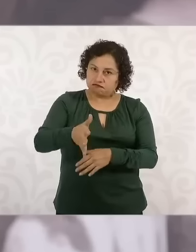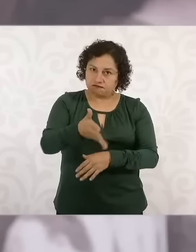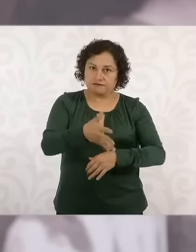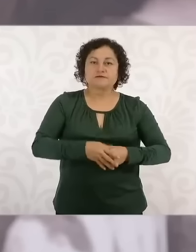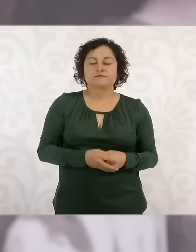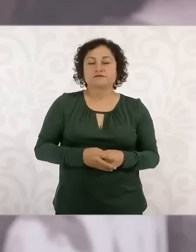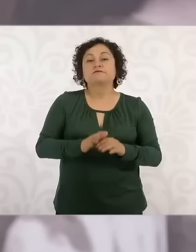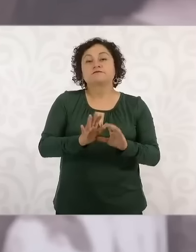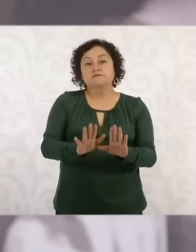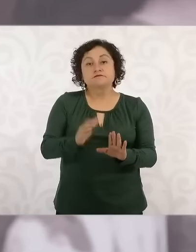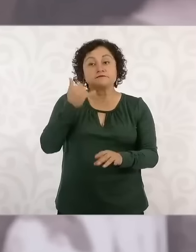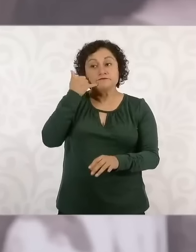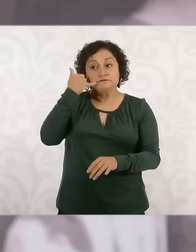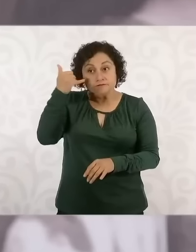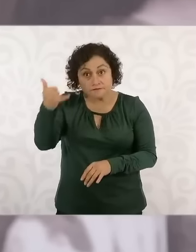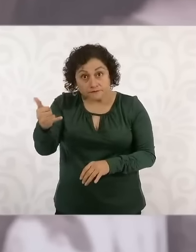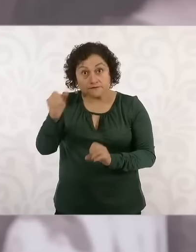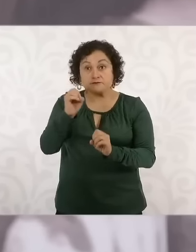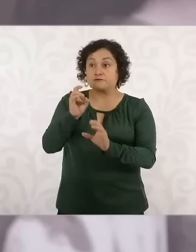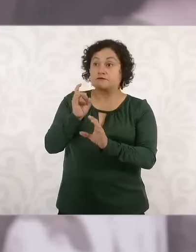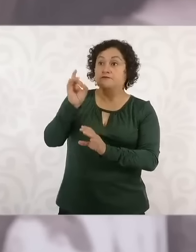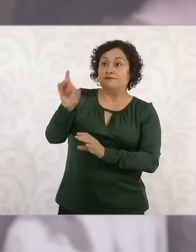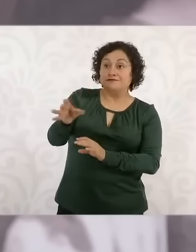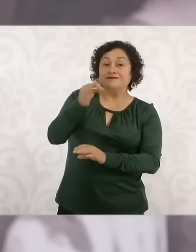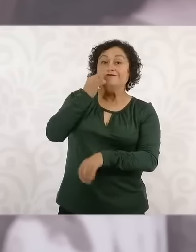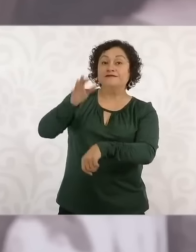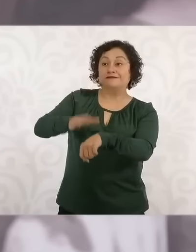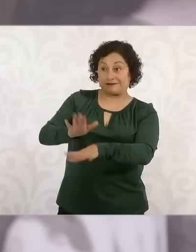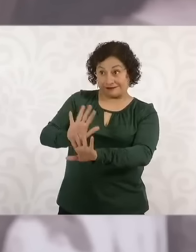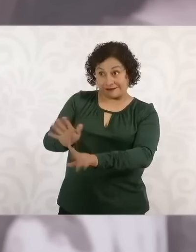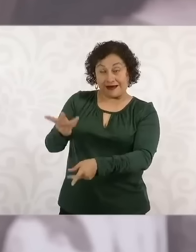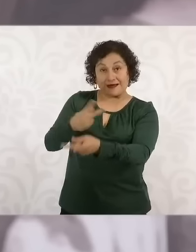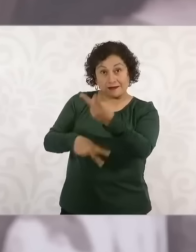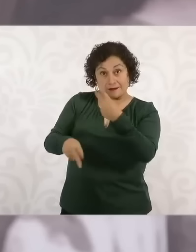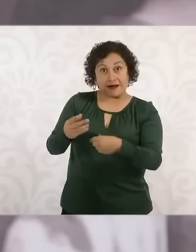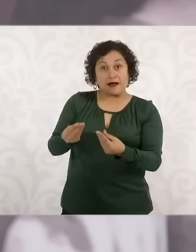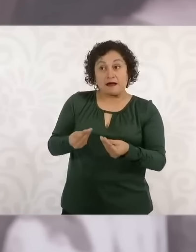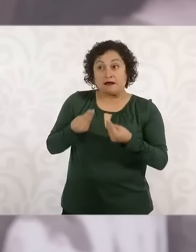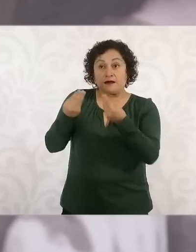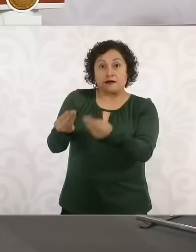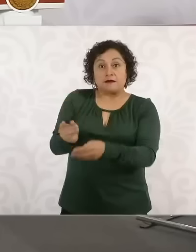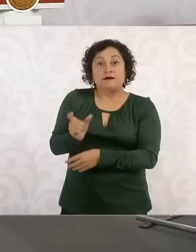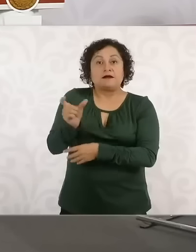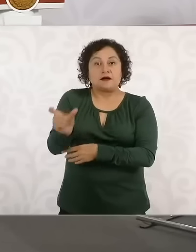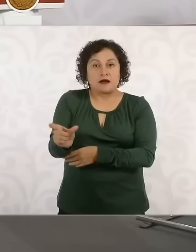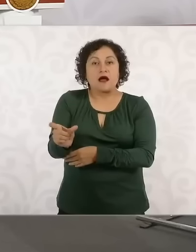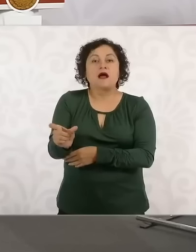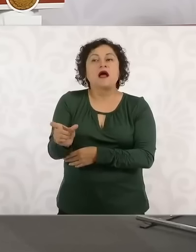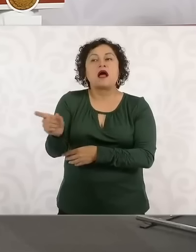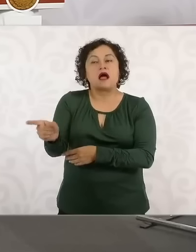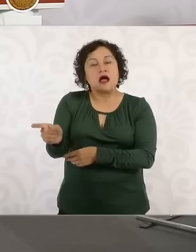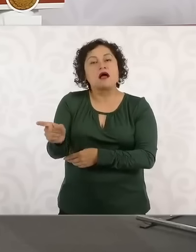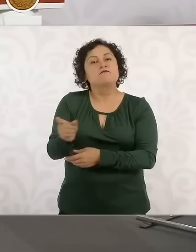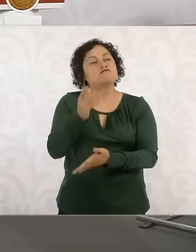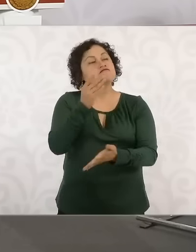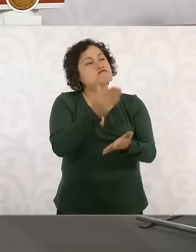credencial nuevamente y ahí concluye el trámite. Una vez que han recogido la credencial impresa,